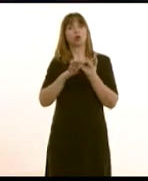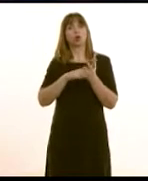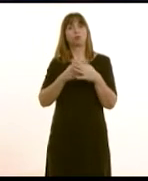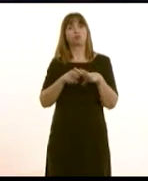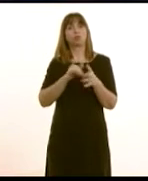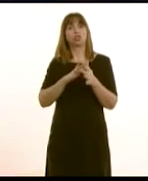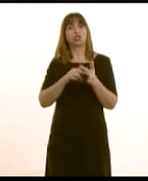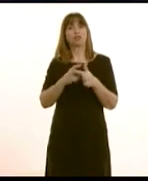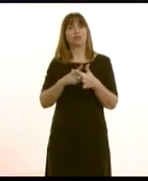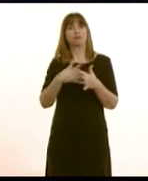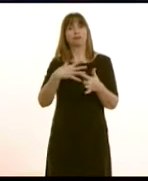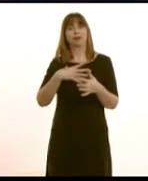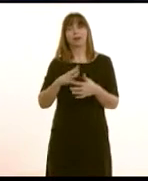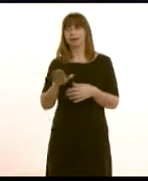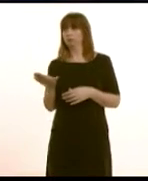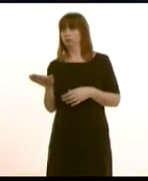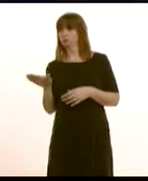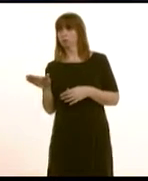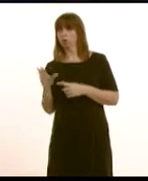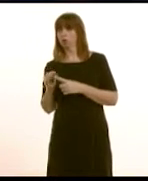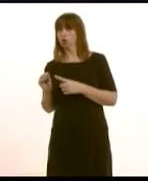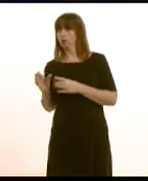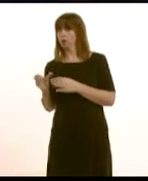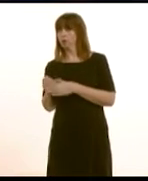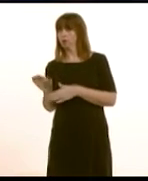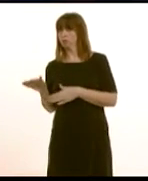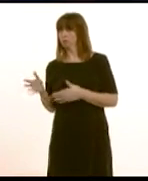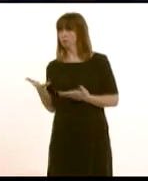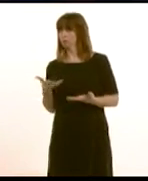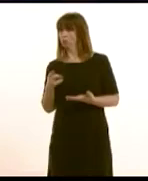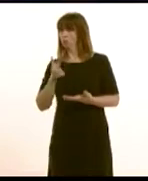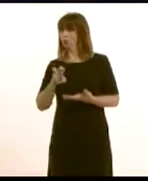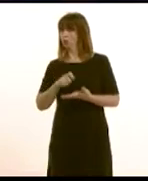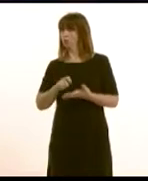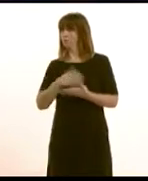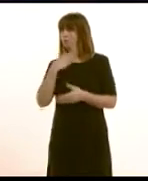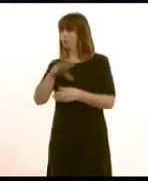Swyddfa Cymru hefyd yn brwydro dros Gymru. Carwyn Jones: Yn fy marn i, jobyn Swyddfa